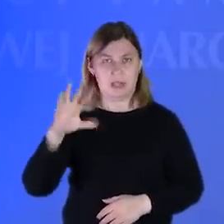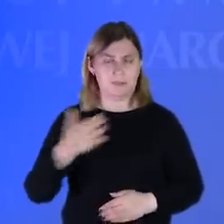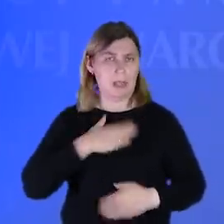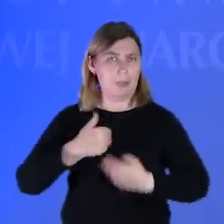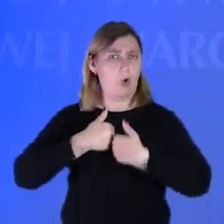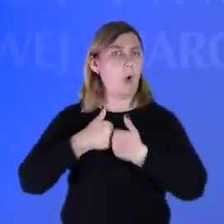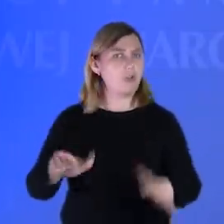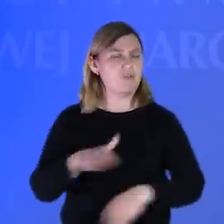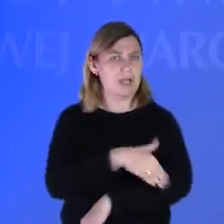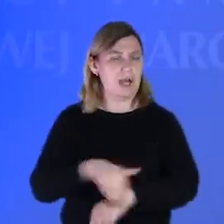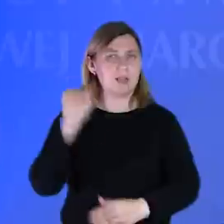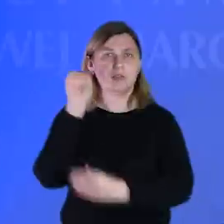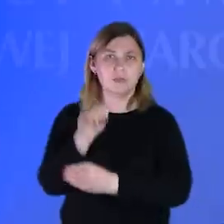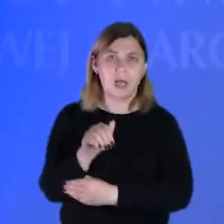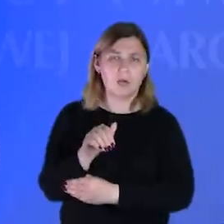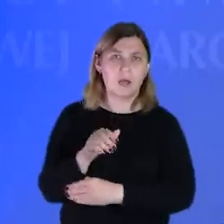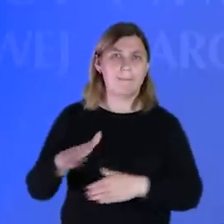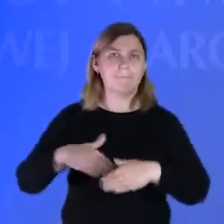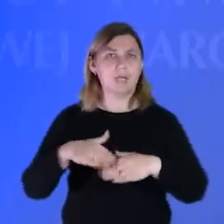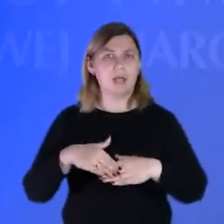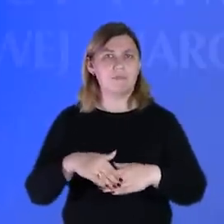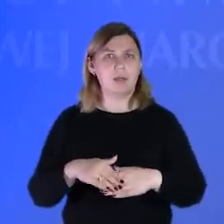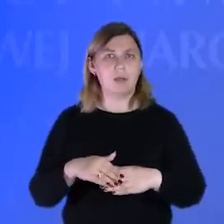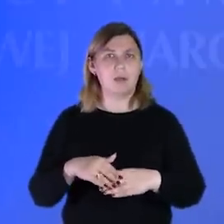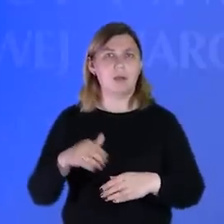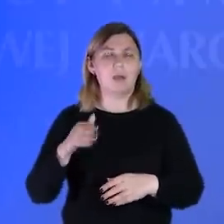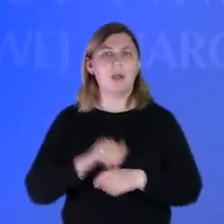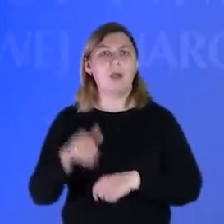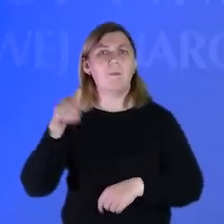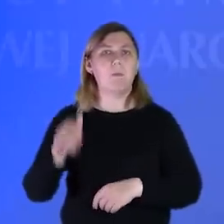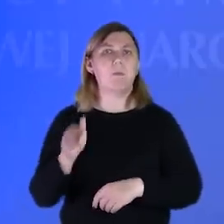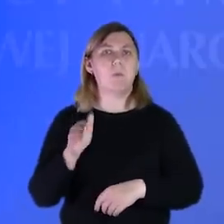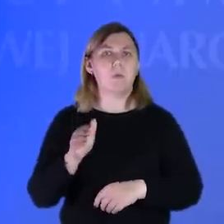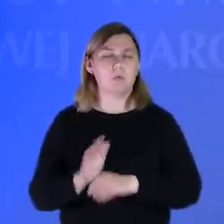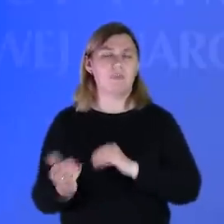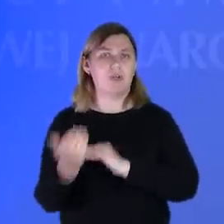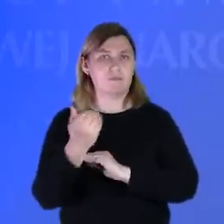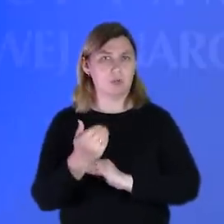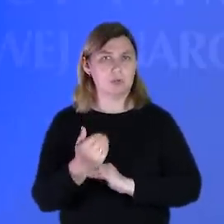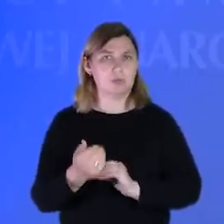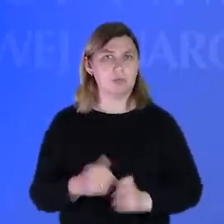granicę zachodnią i w zasadzie prawie całkowicie południową, no do południowo-wschodniej.